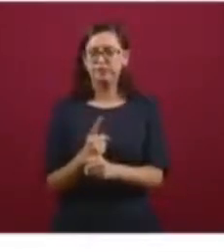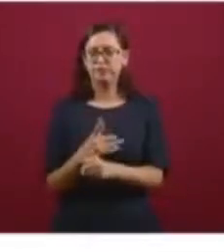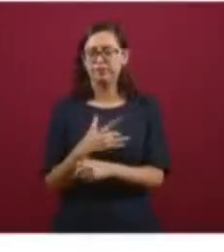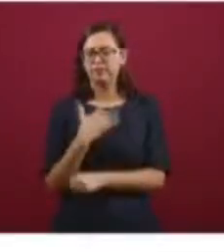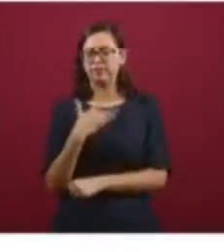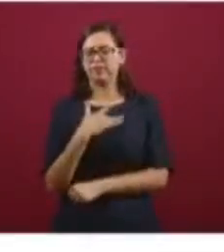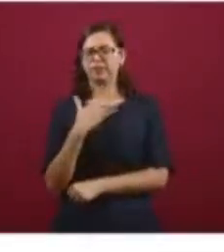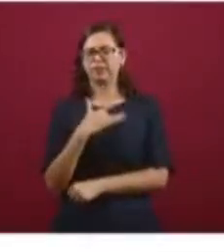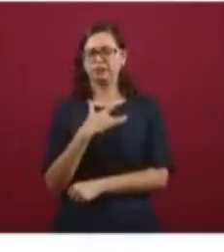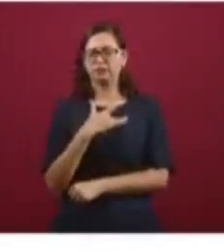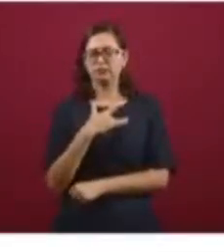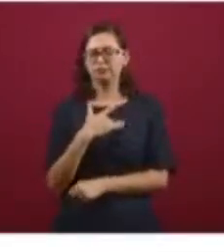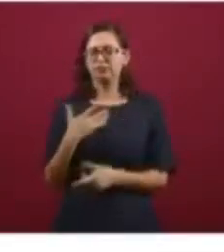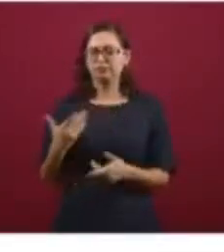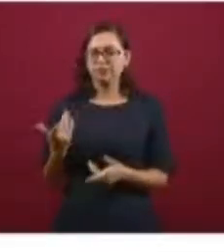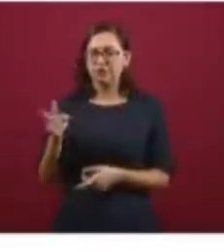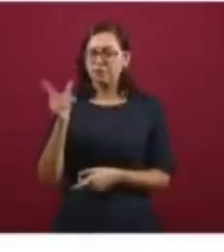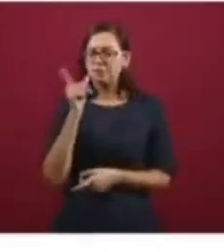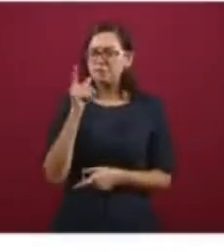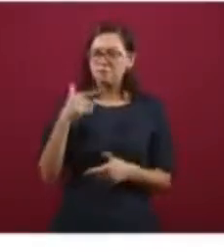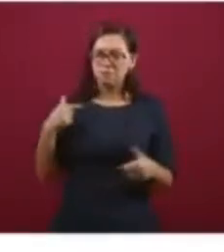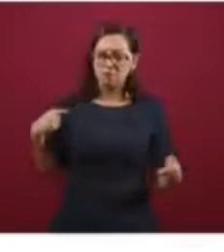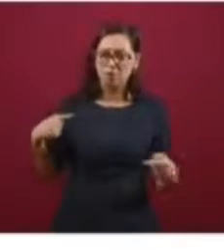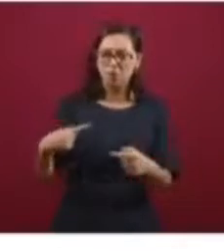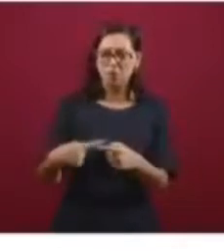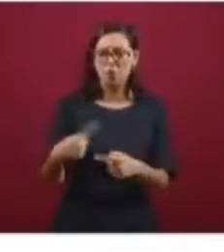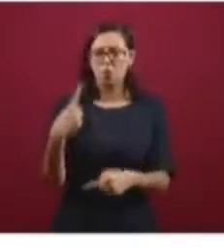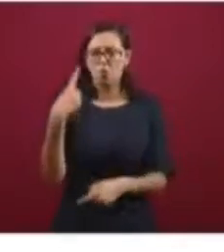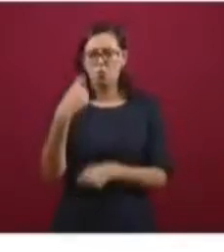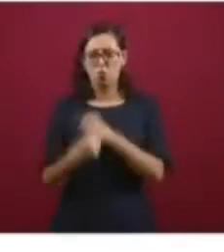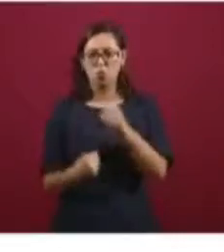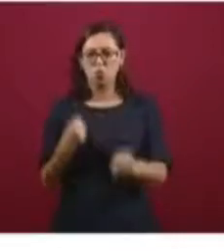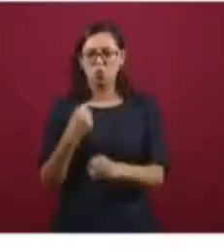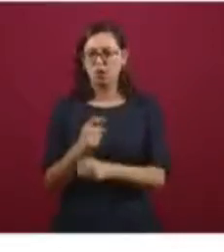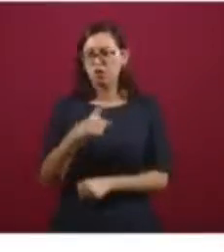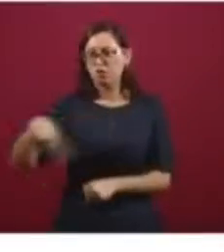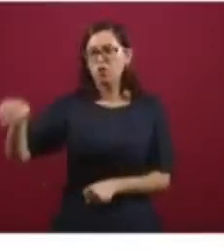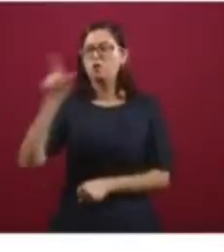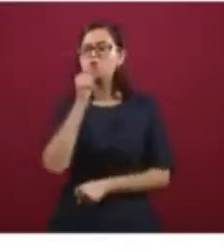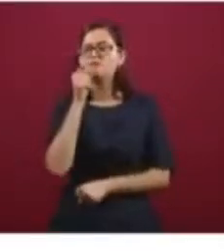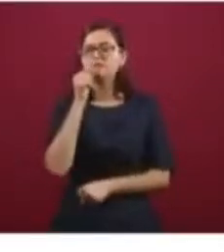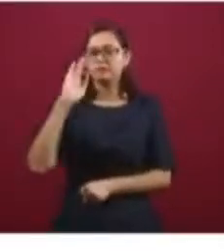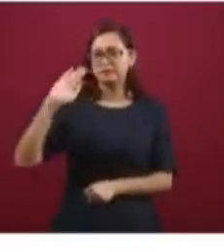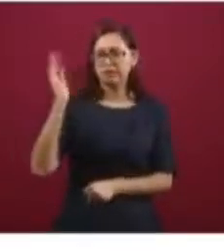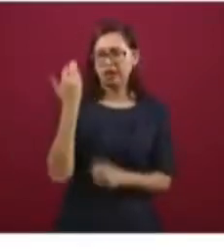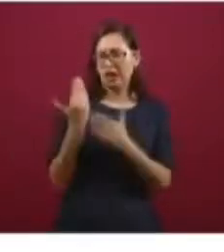consideró prorrogar por un año más la vigencia de las evaluaciones al personal de la Policía Federal.